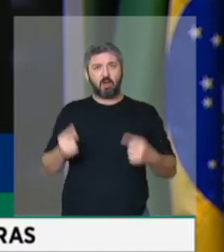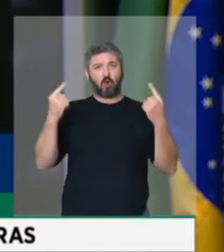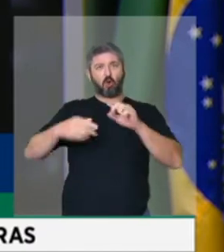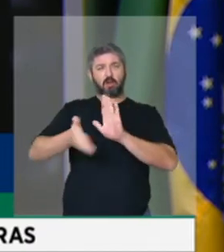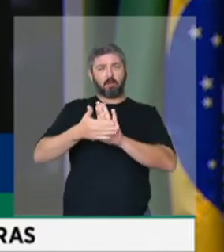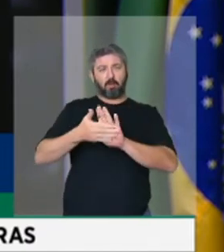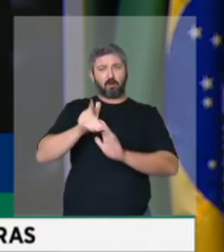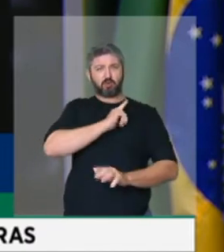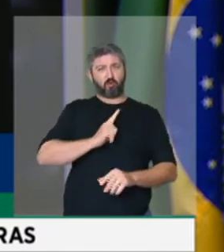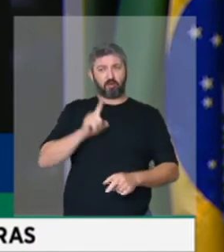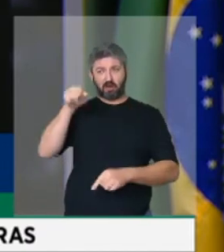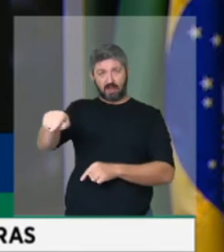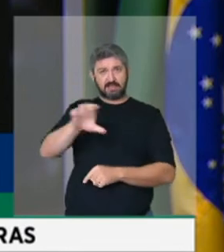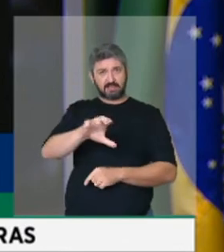NA CCJ O PROJETO CONTRA A